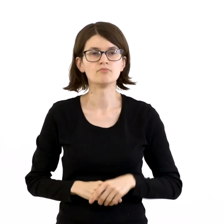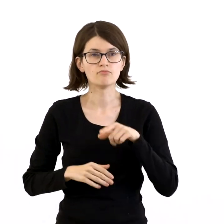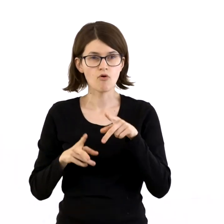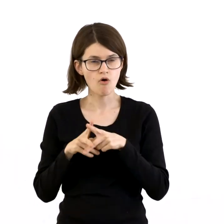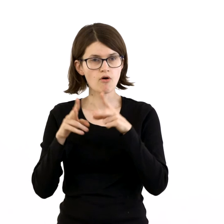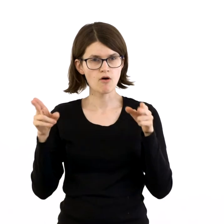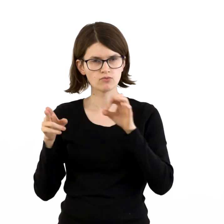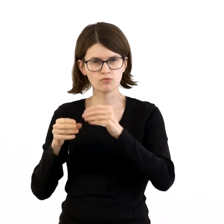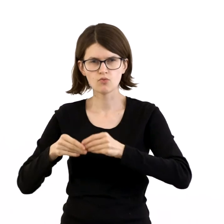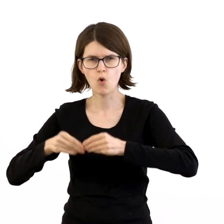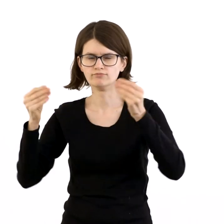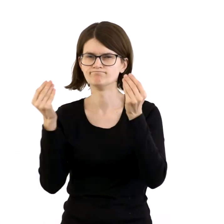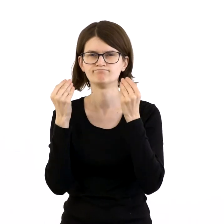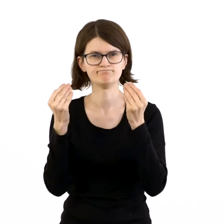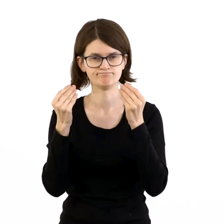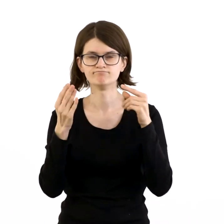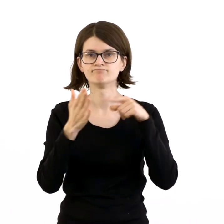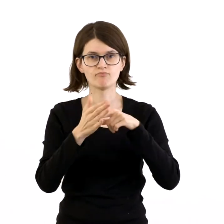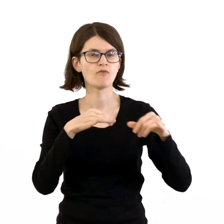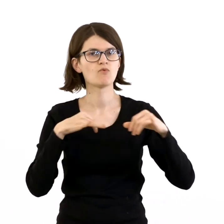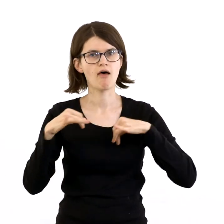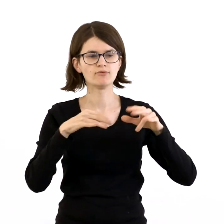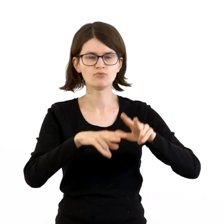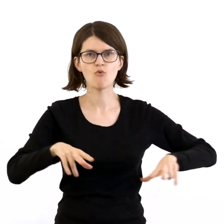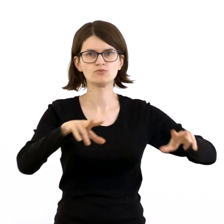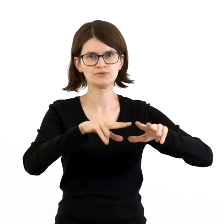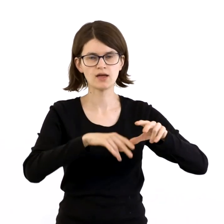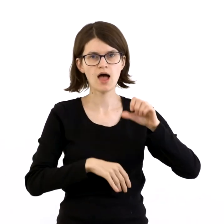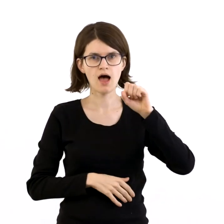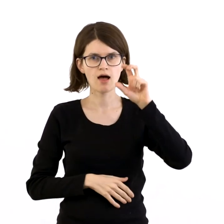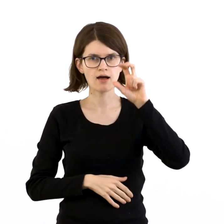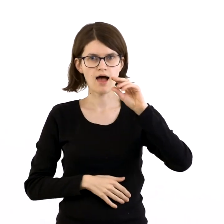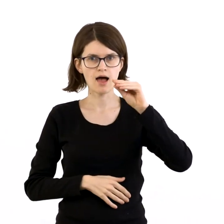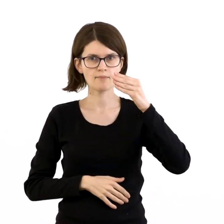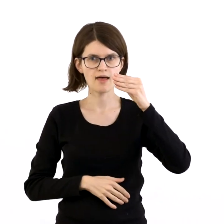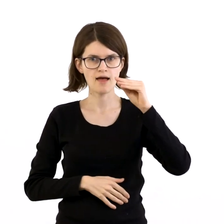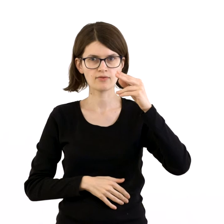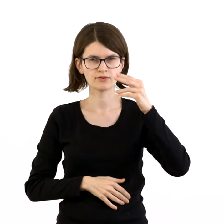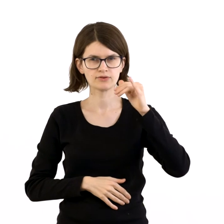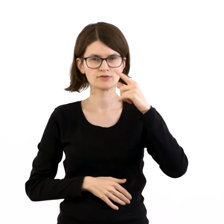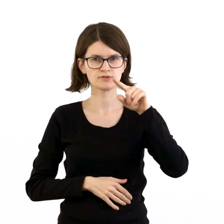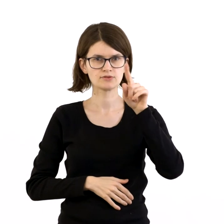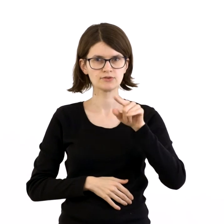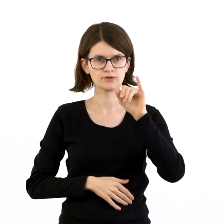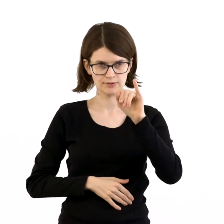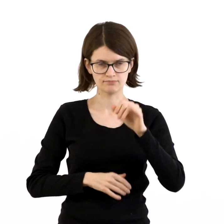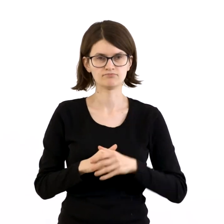Najświetniejszy okres jej rozwoju, przypadający na panowanie dynastii Achemenidów,